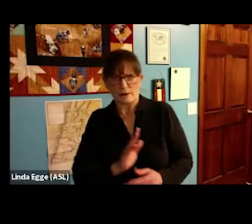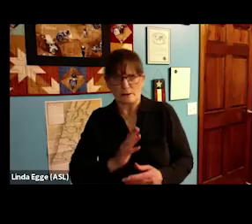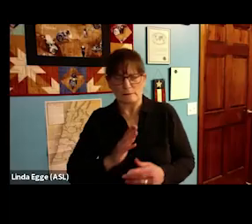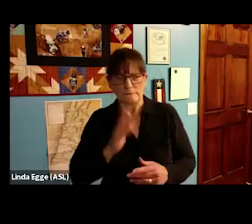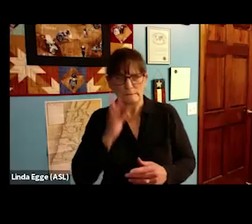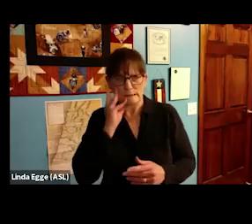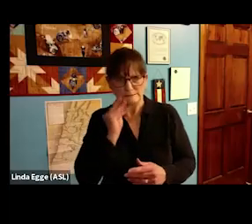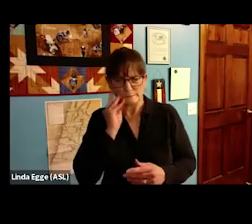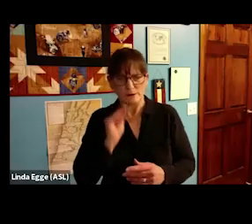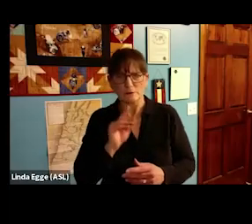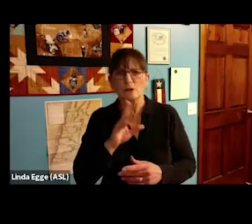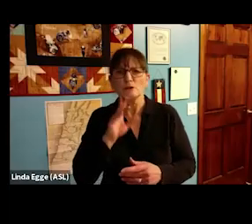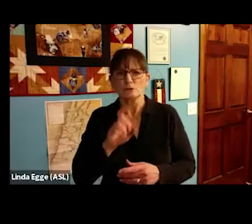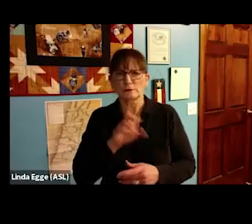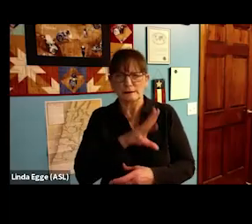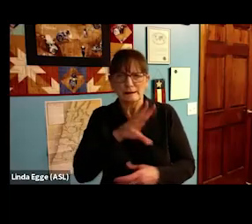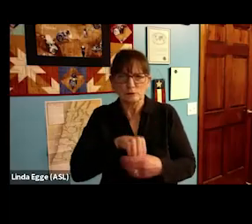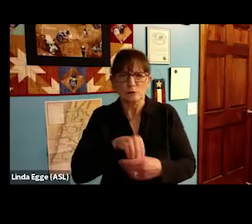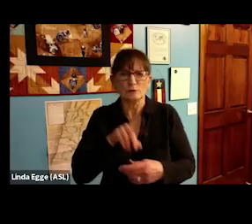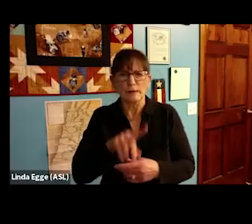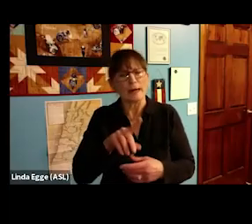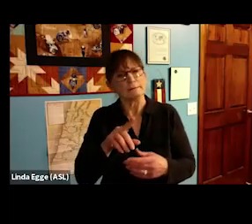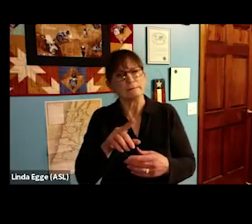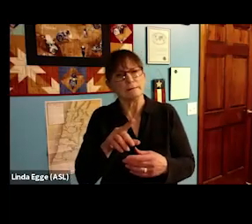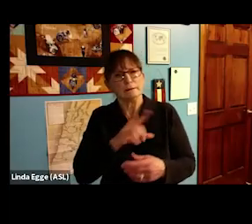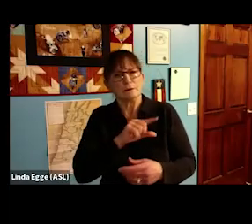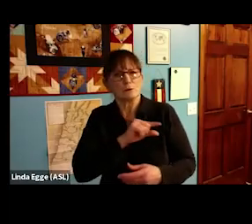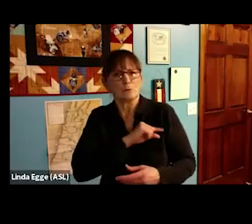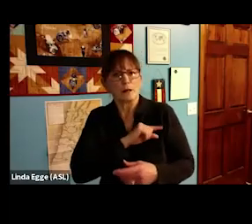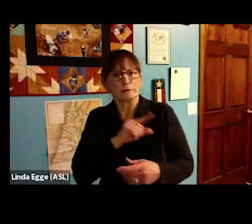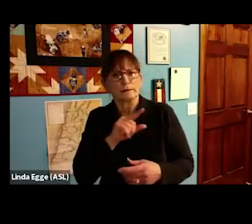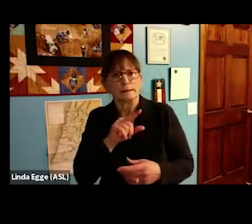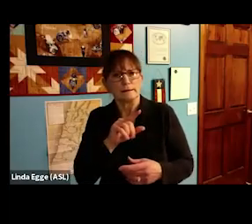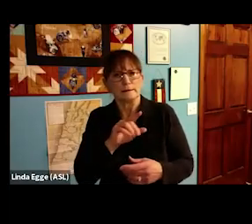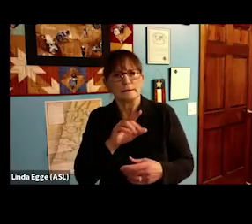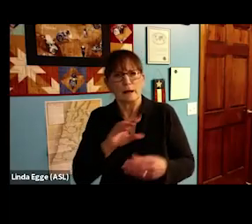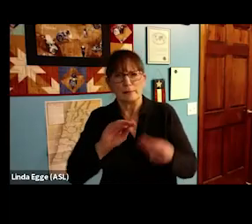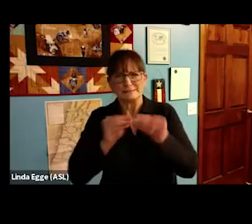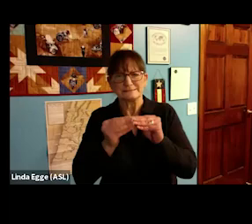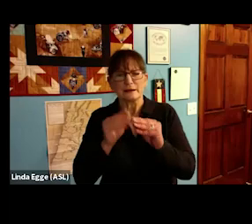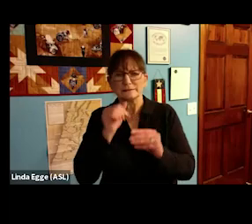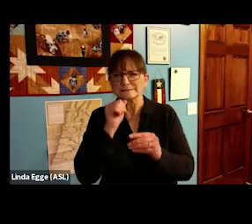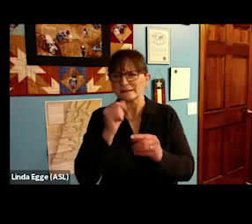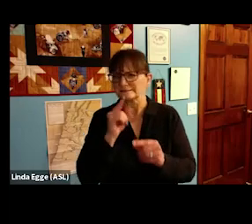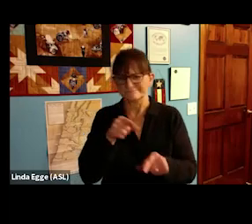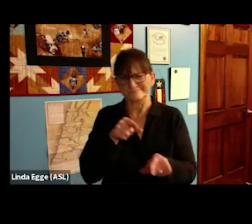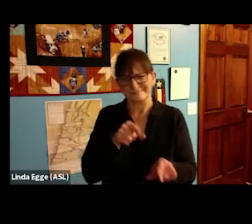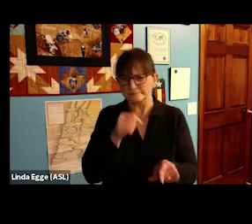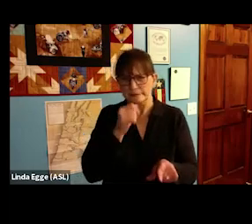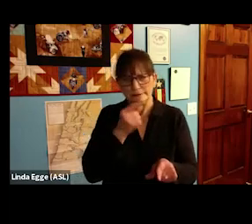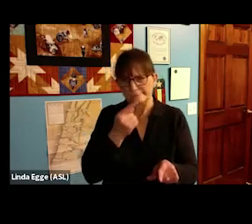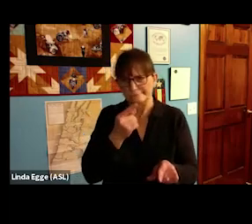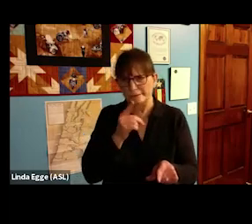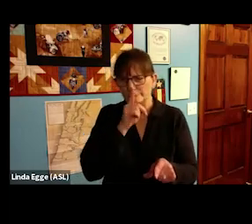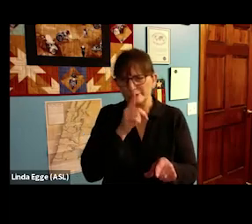Si no lo han visto, está aquí. Y también para acceder a las diapositivas y la grabación, sí,